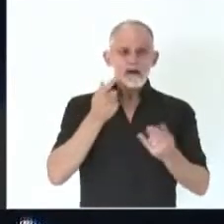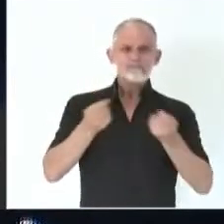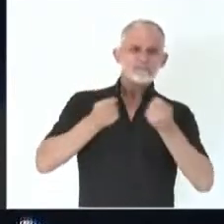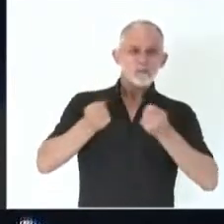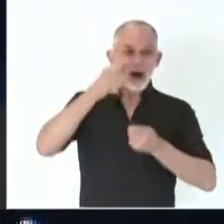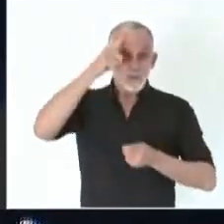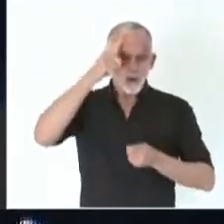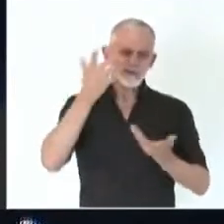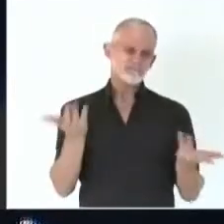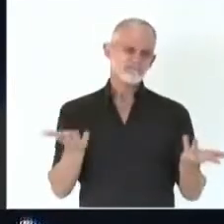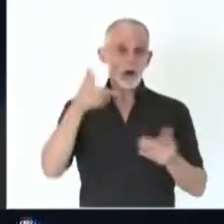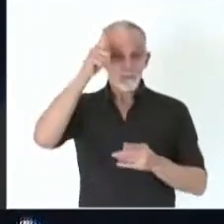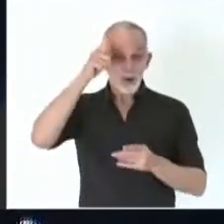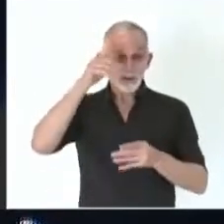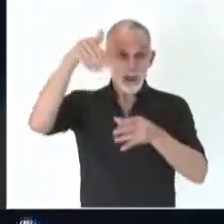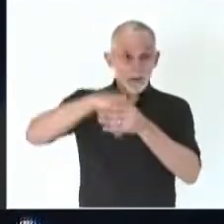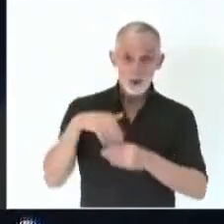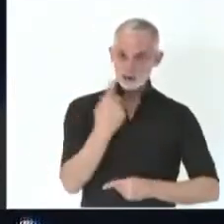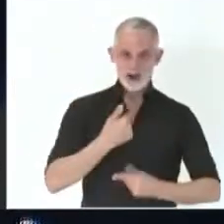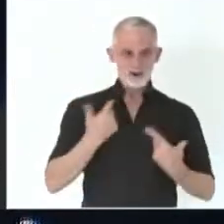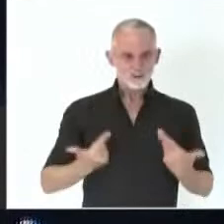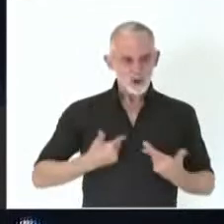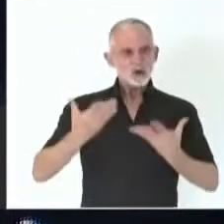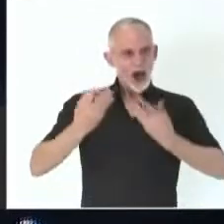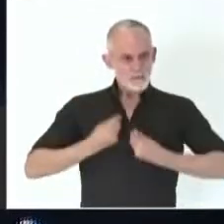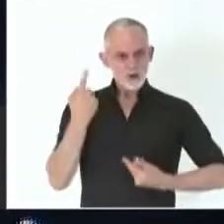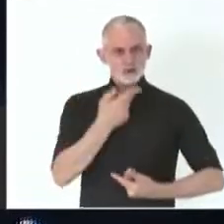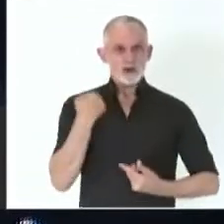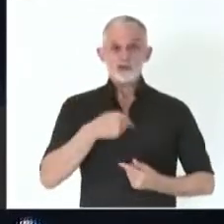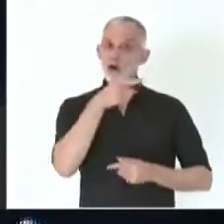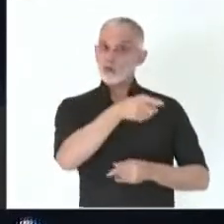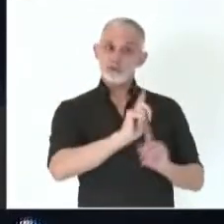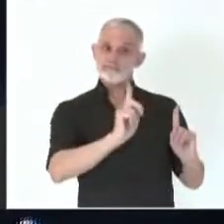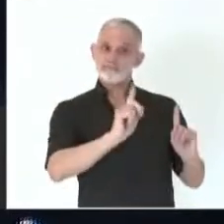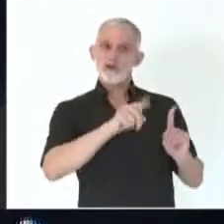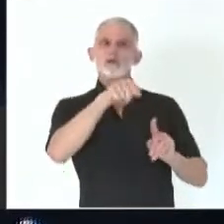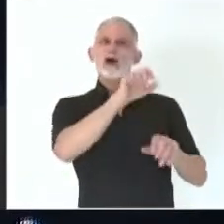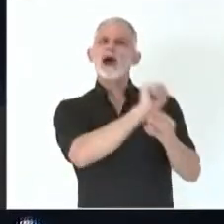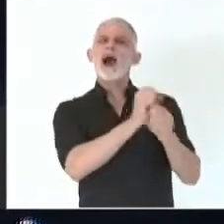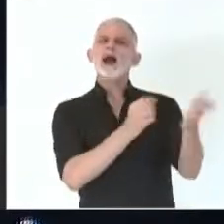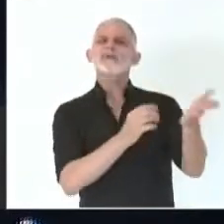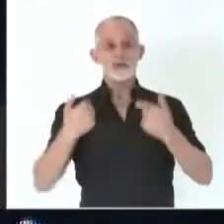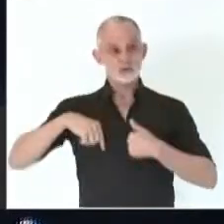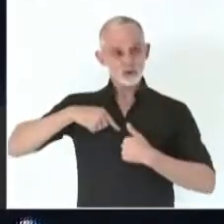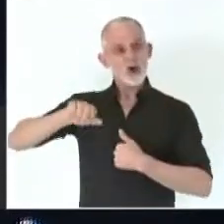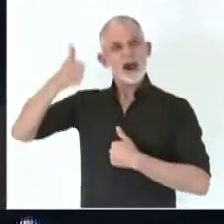ESTAS PERDIDO EN TéÉRMINOS DE SEGURIDAD, QUERéÉS SEGUIR